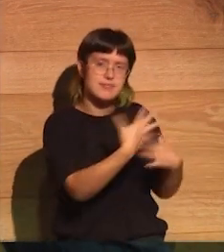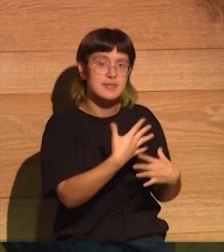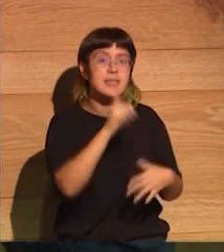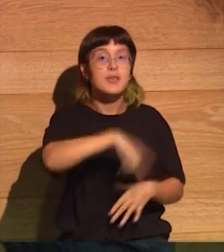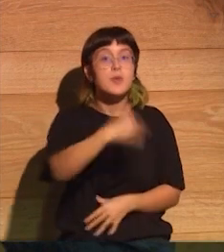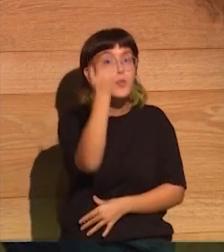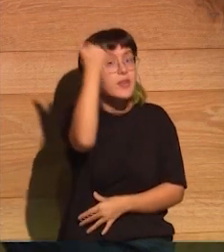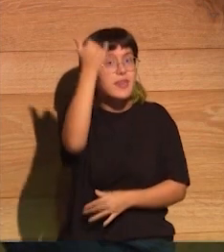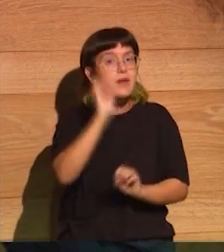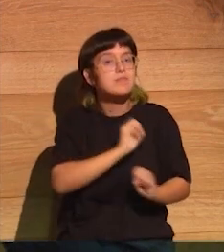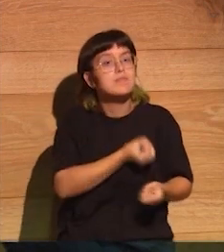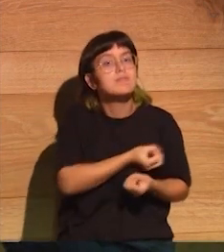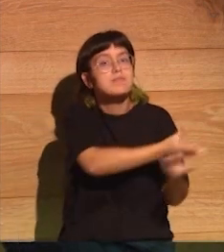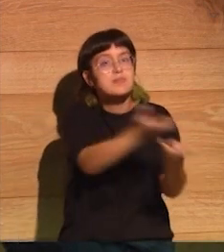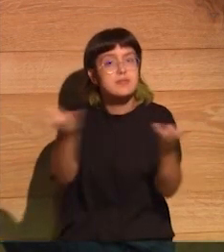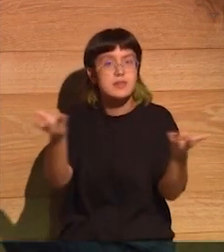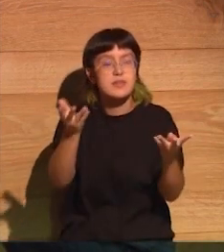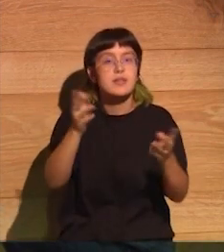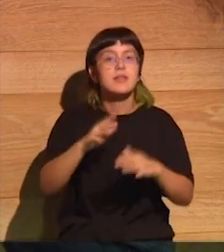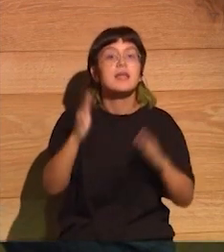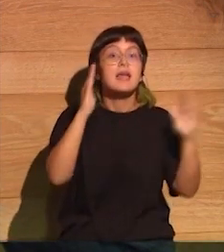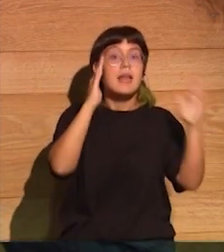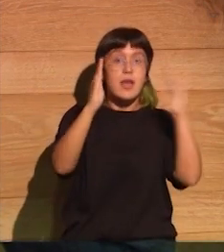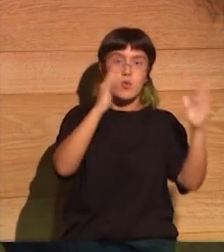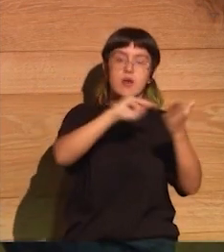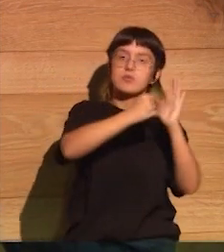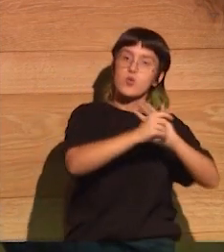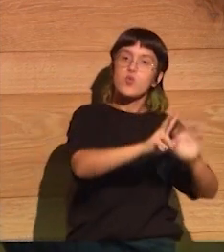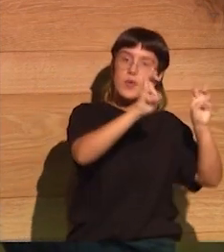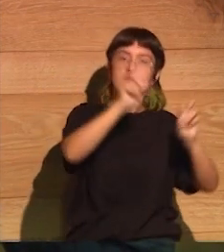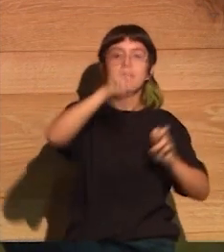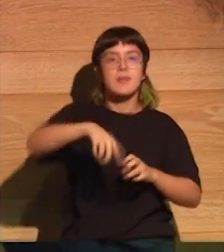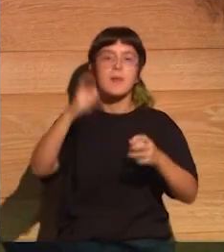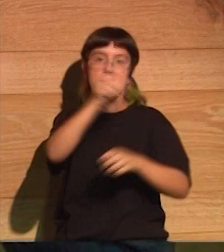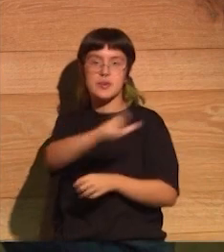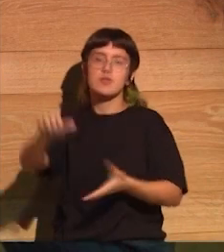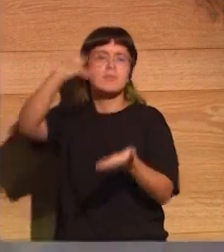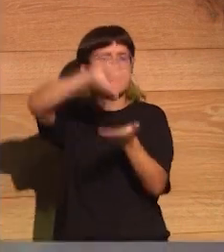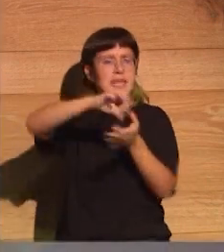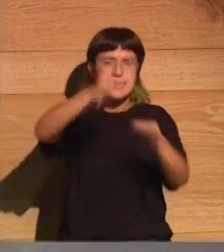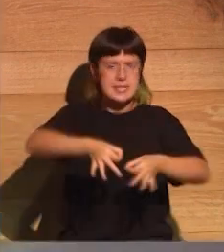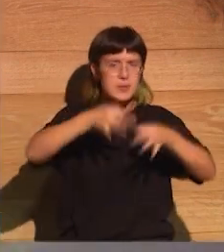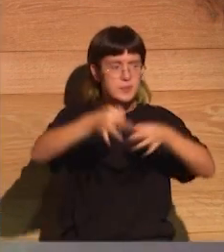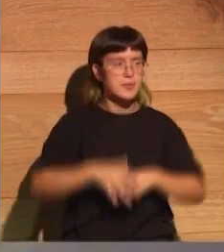Nueva era tecnológica, pero la persona siempre, siempre en el centro. Y ahora damos paso y pido un fuerte aplauso para Xavier Bertolín,